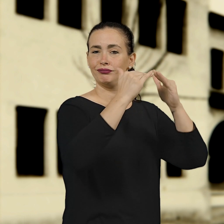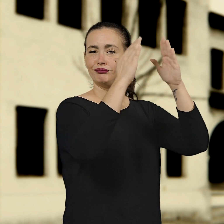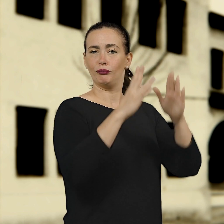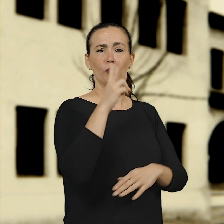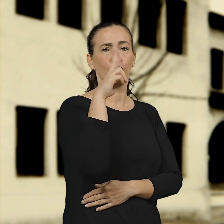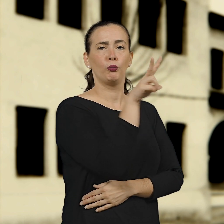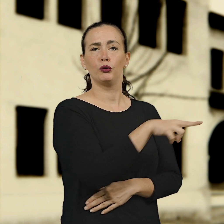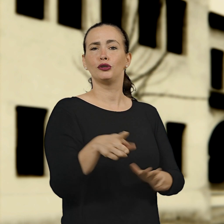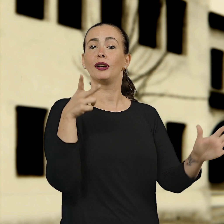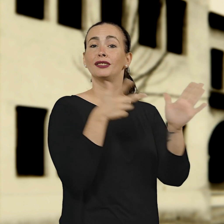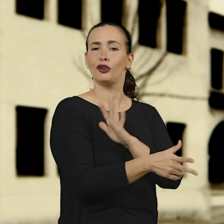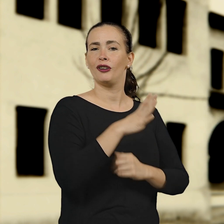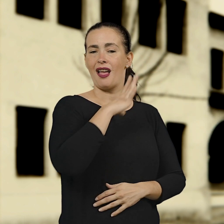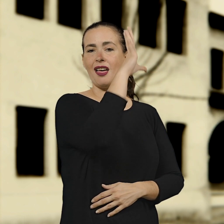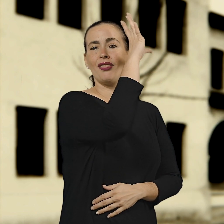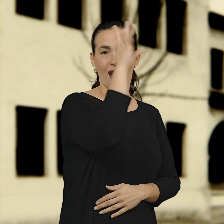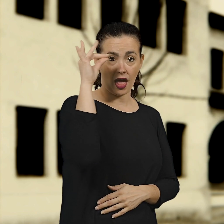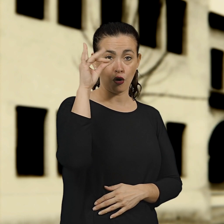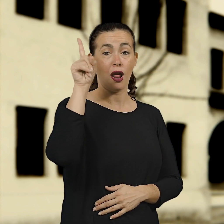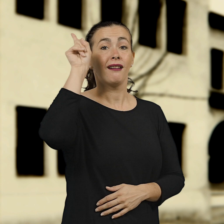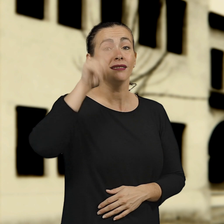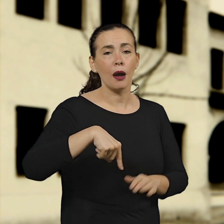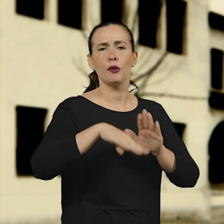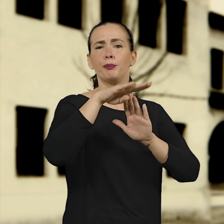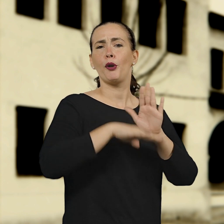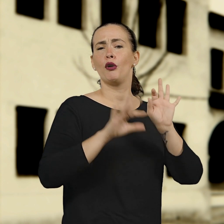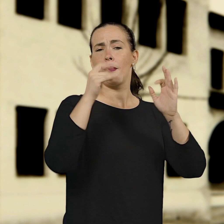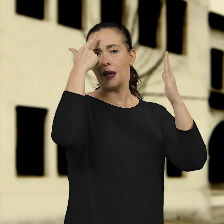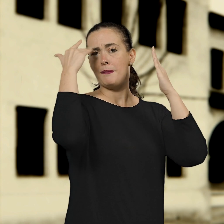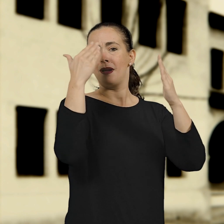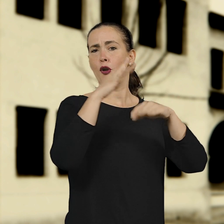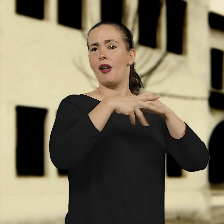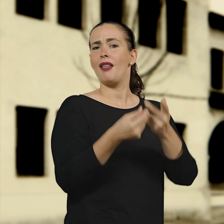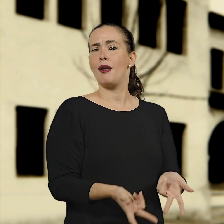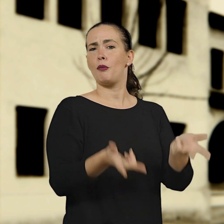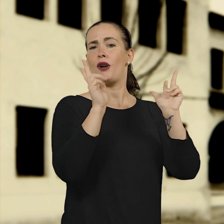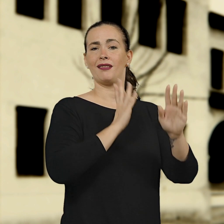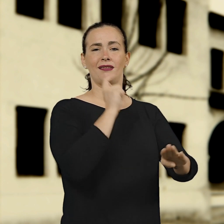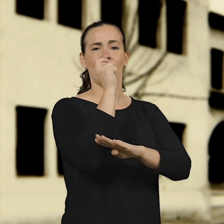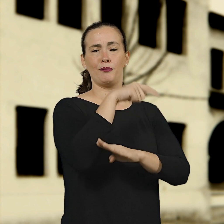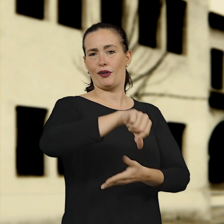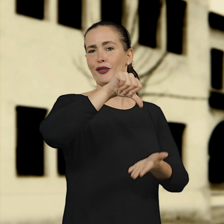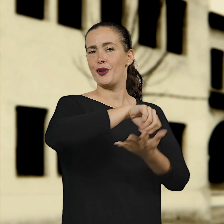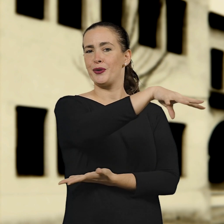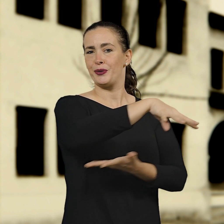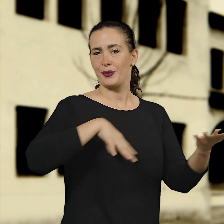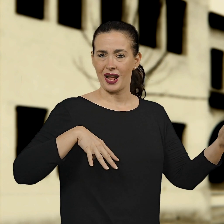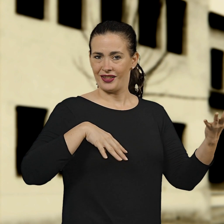i el Programa de Memòria Democràtica de la Diputació de Barcelona.